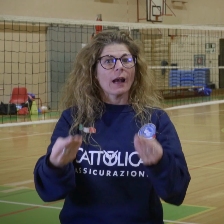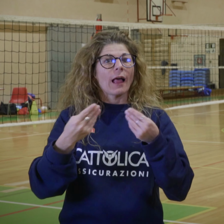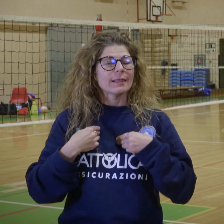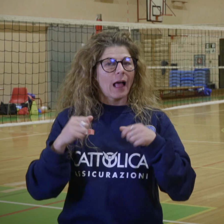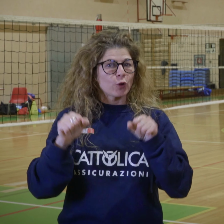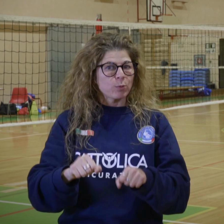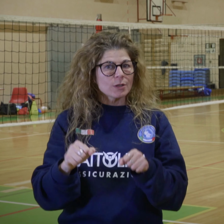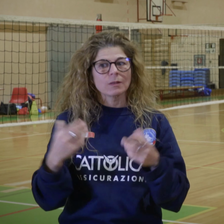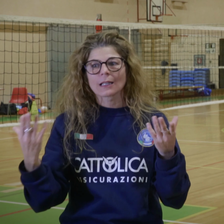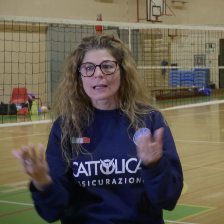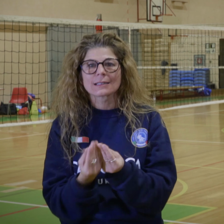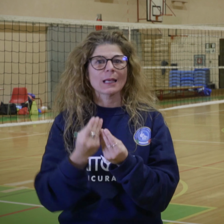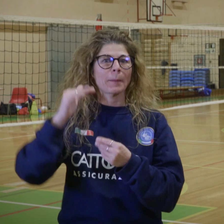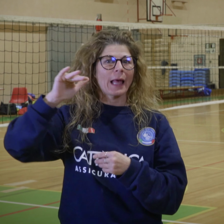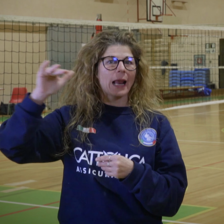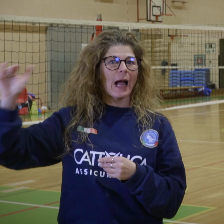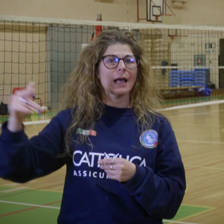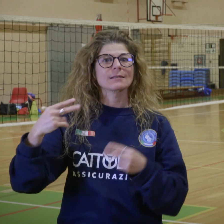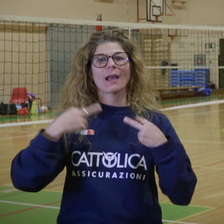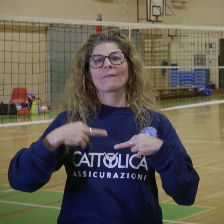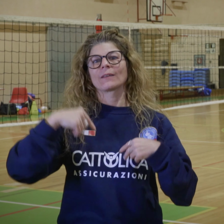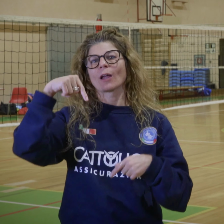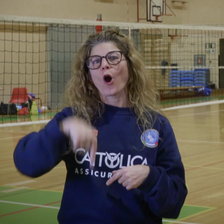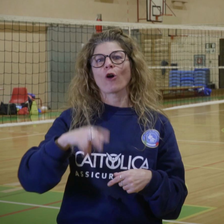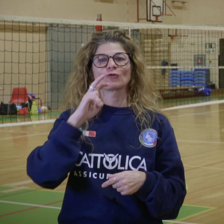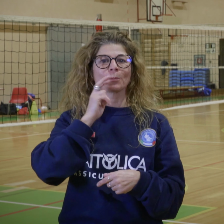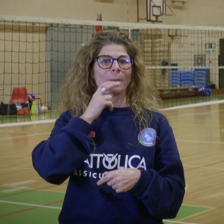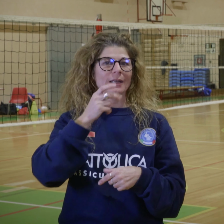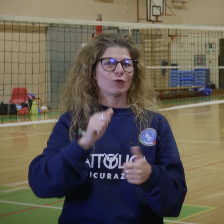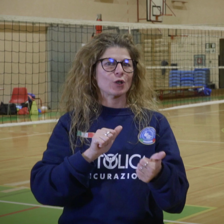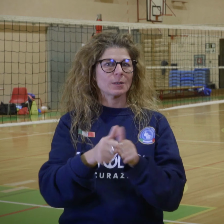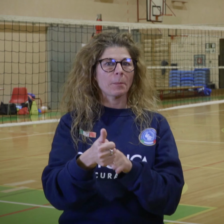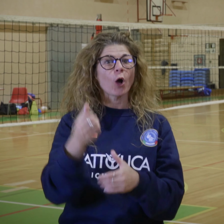ragazze, di vivere oggi un pomeriggio di sport all'interno di un progetto che è